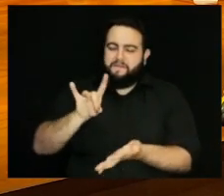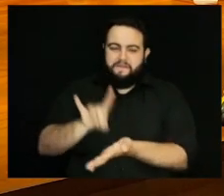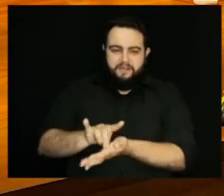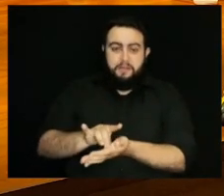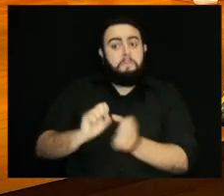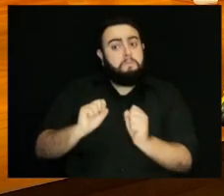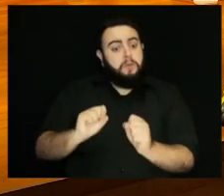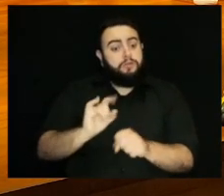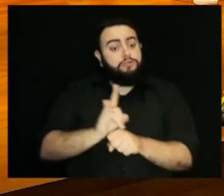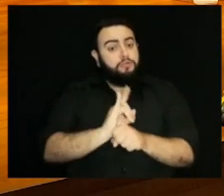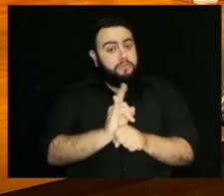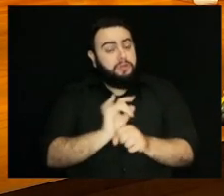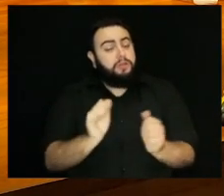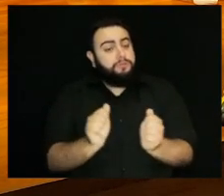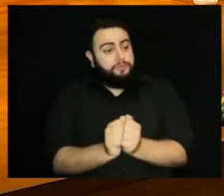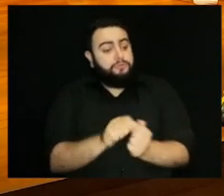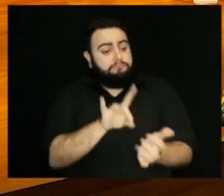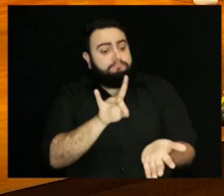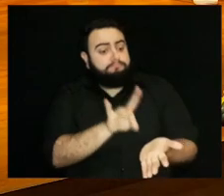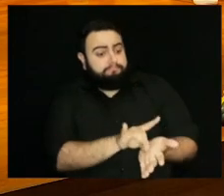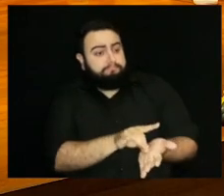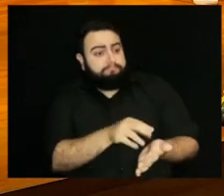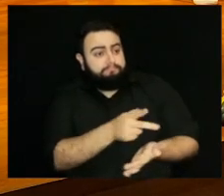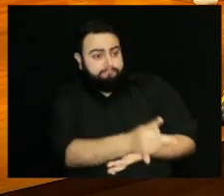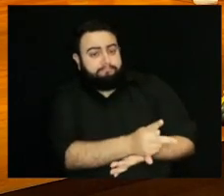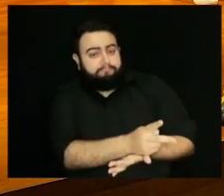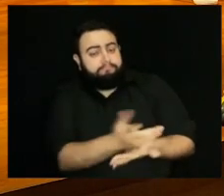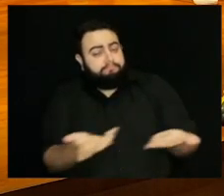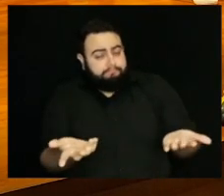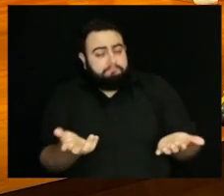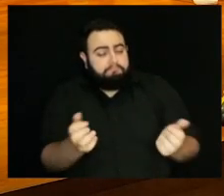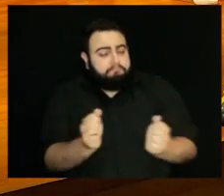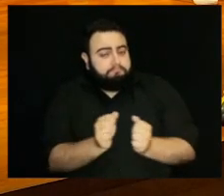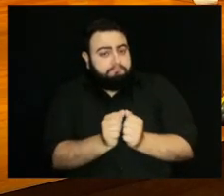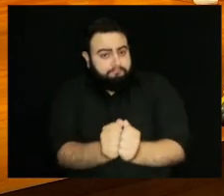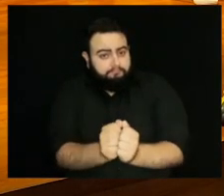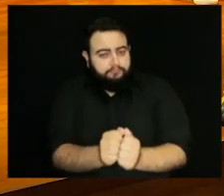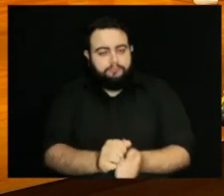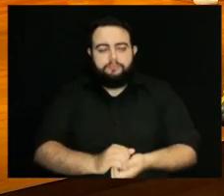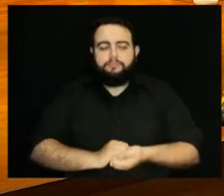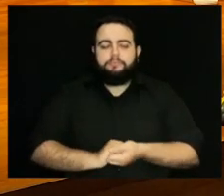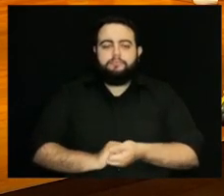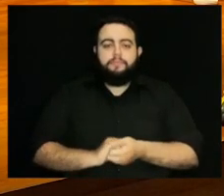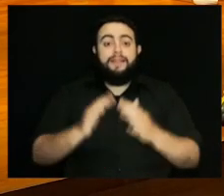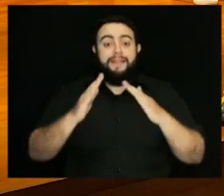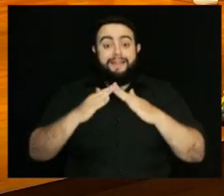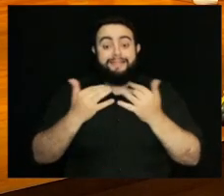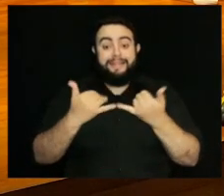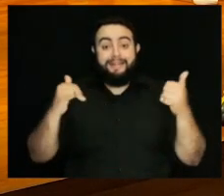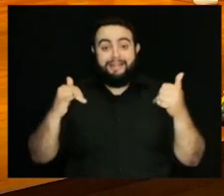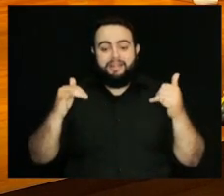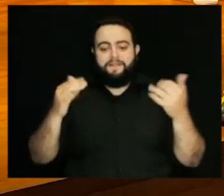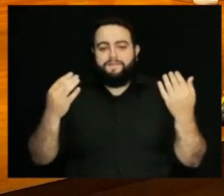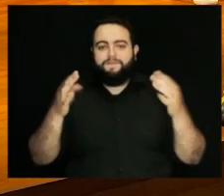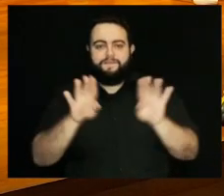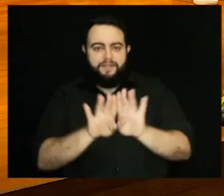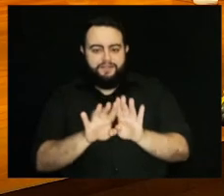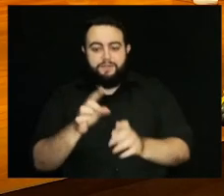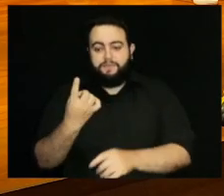né enfim. Bom, a casa elétrica fecha em 1924 e Porto Alegre só vai ter uma gravadora de novo em